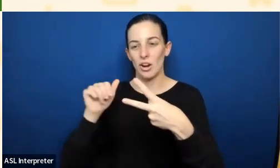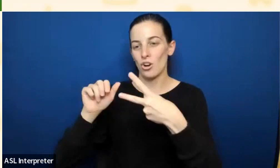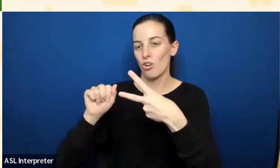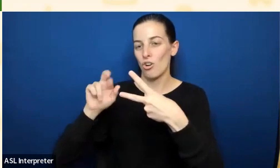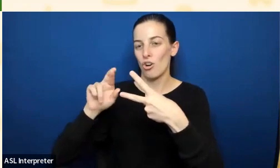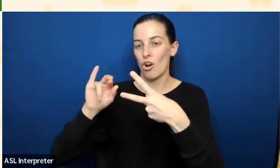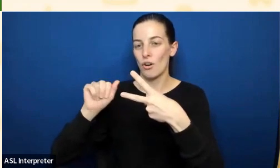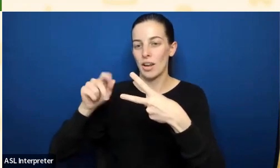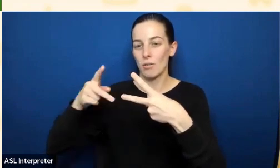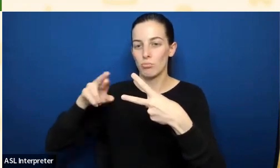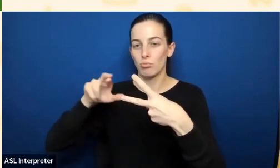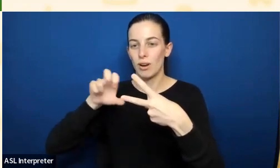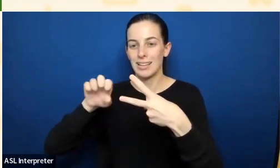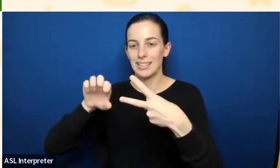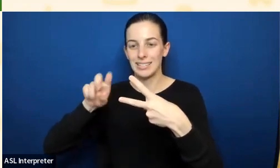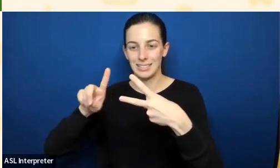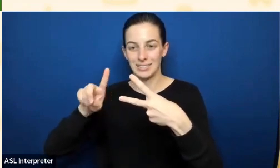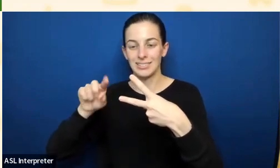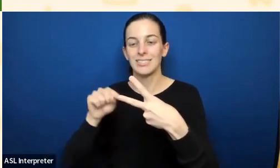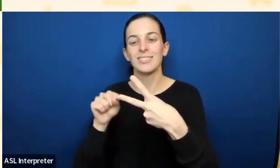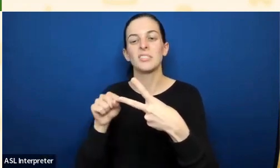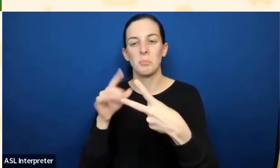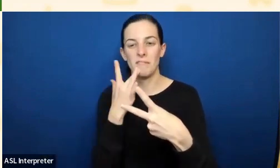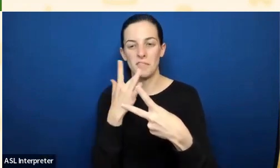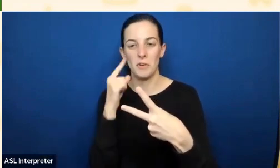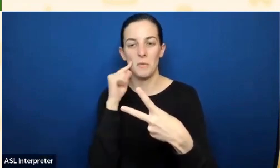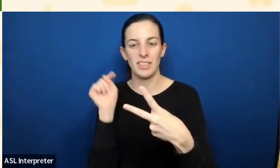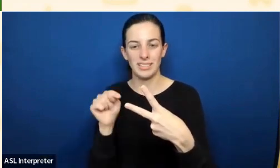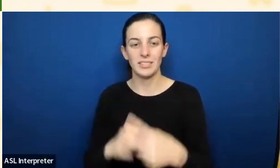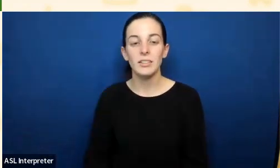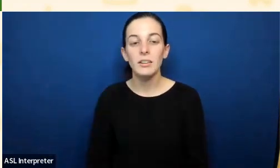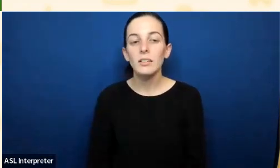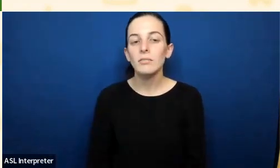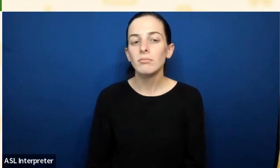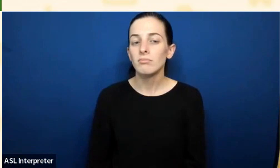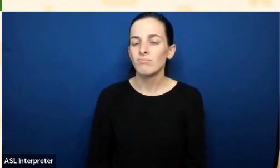para apuntar nuevamente en nuestro CSS y JavaScript. Tenemos que pensar en cuál debería ser el texto del botón,